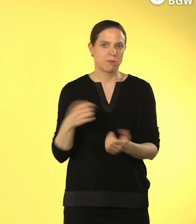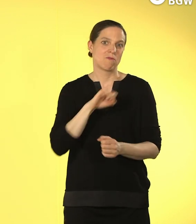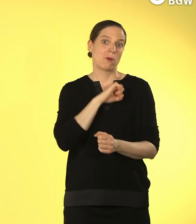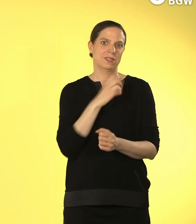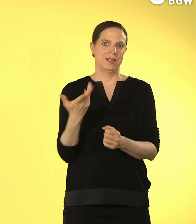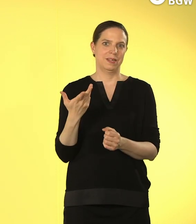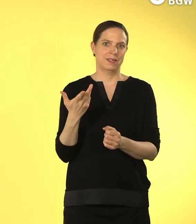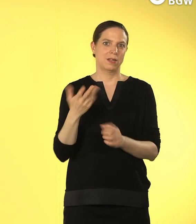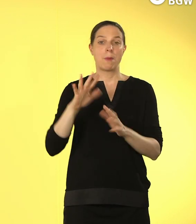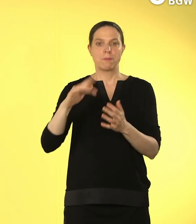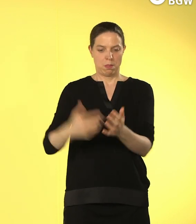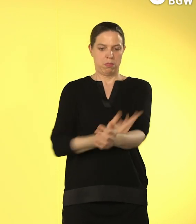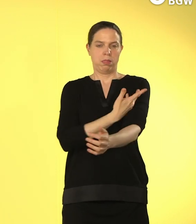und von oben in den Handschuh zurück.